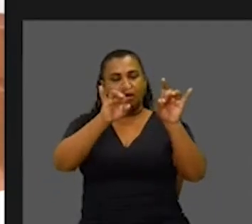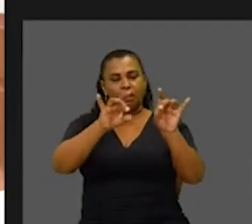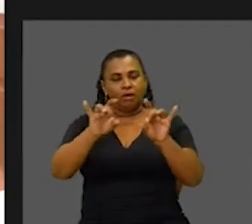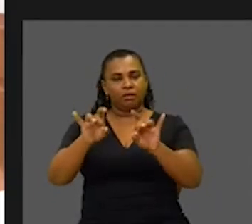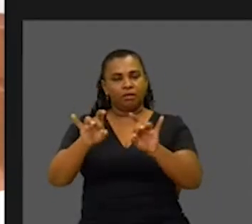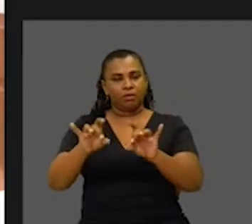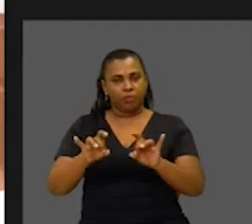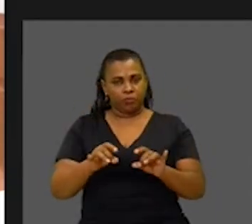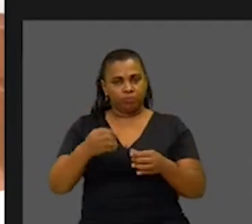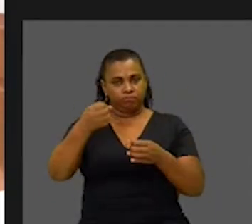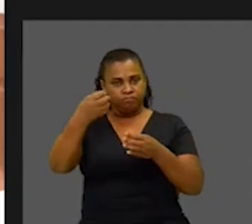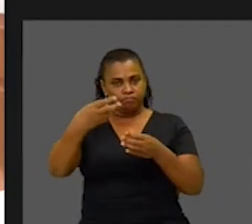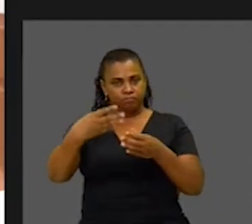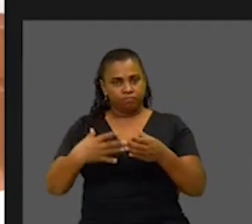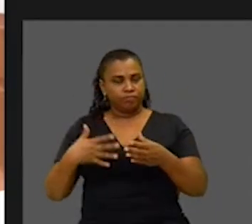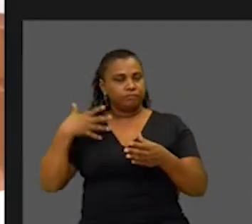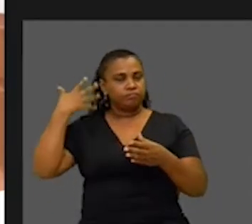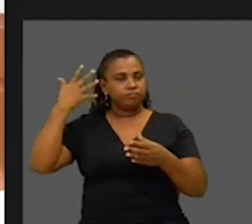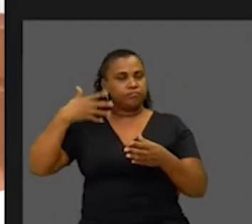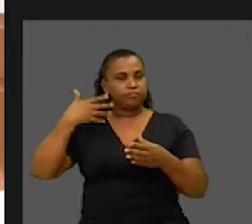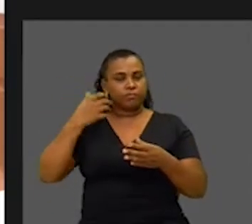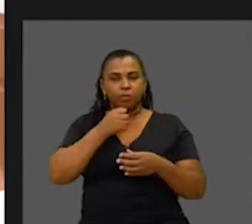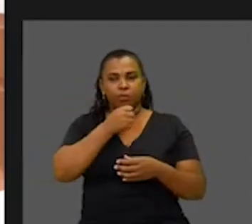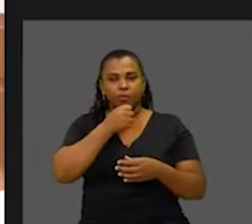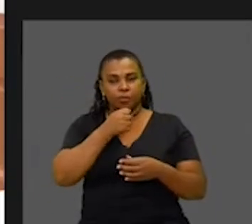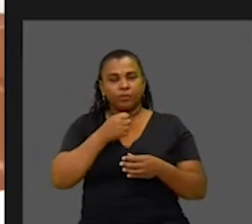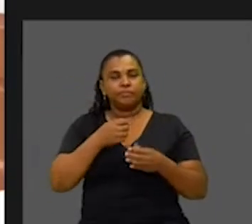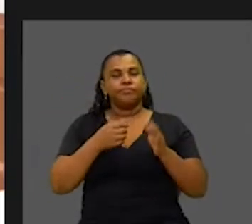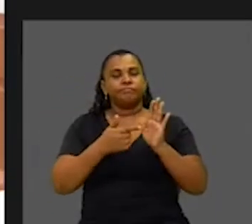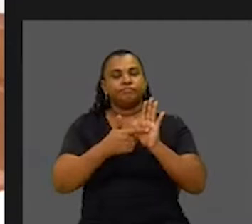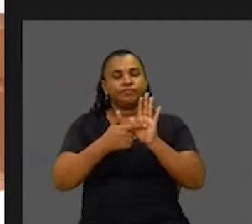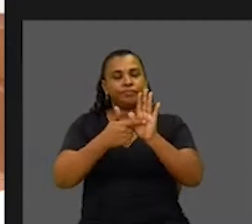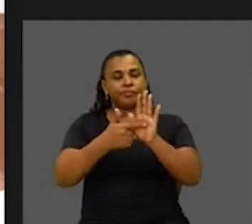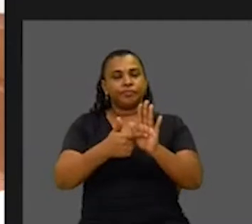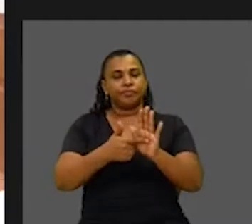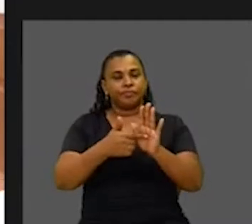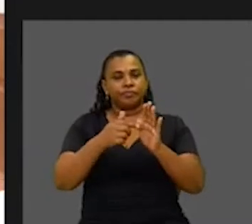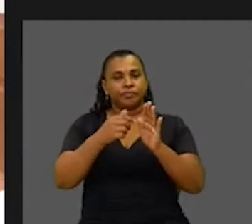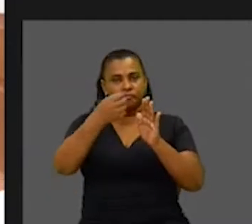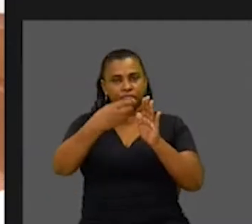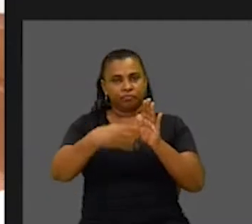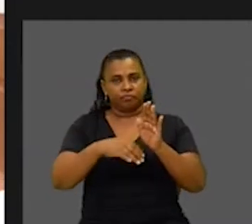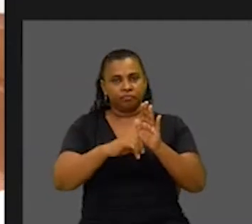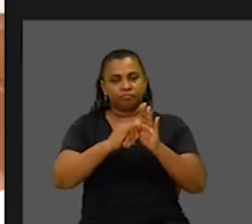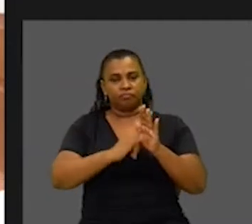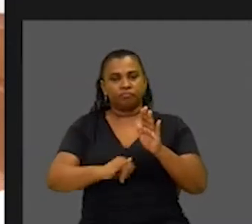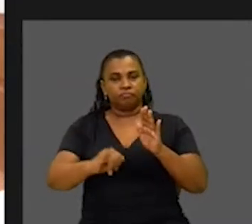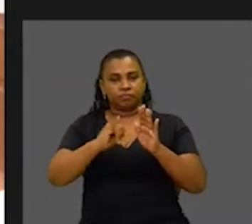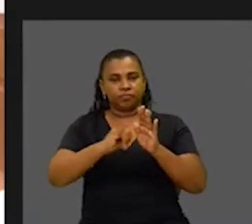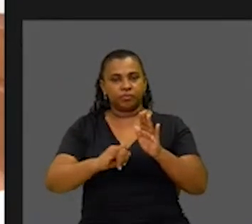também que serão apresentadas aqui na mesa não tem mais delongas aqui nessa minha breve para Inicial